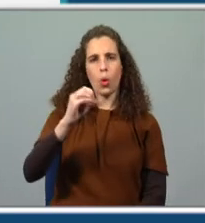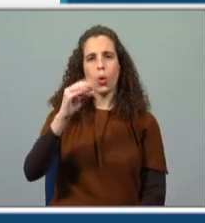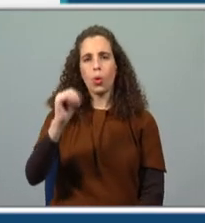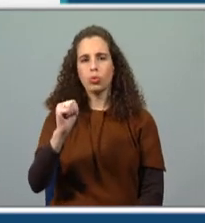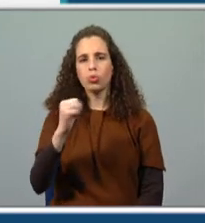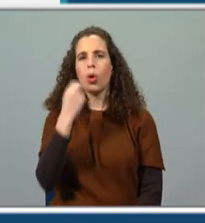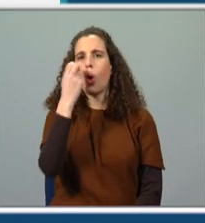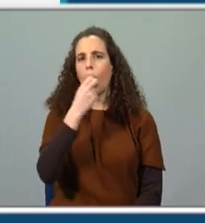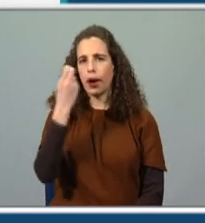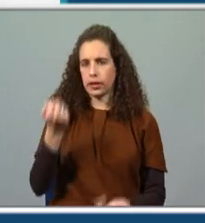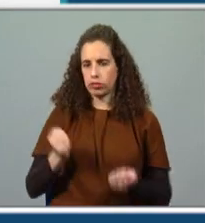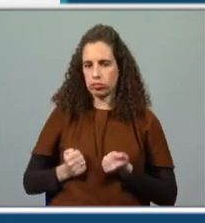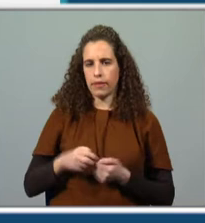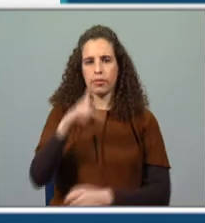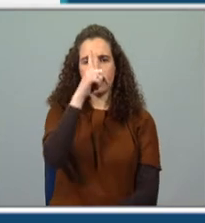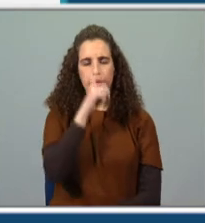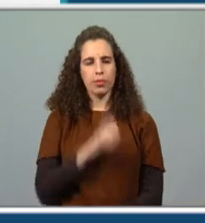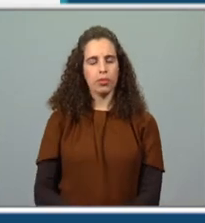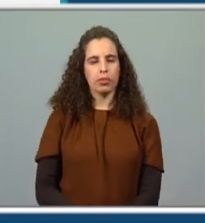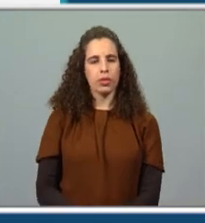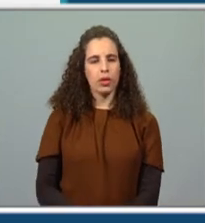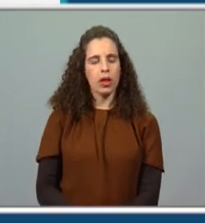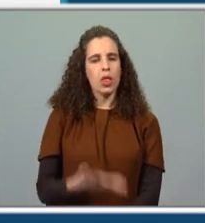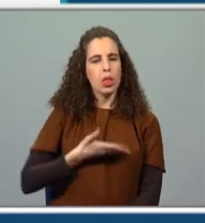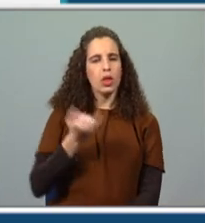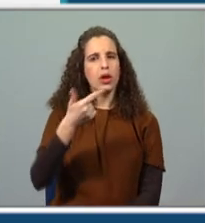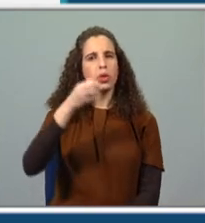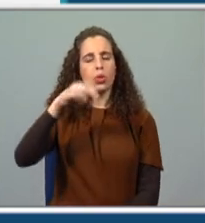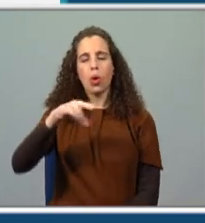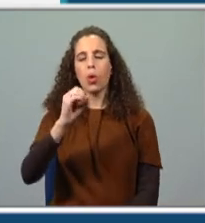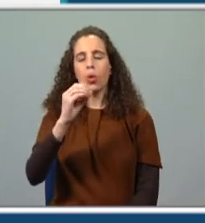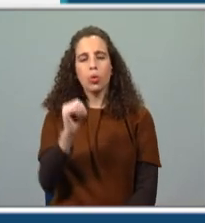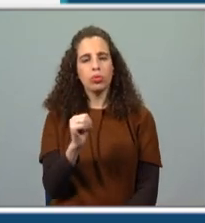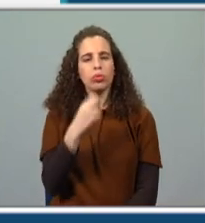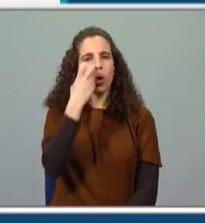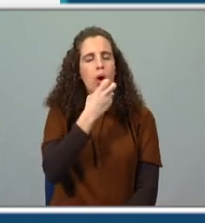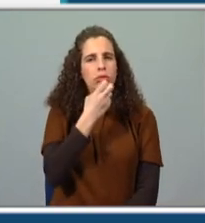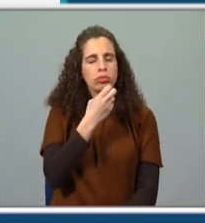estamos então aqui Recordar Quais são os nossos ditongos orais que já trabalhamos 然後我們在這裡記住什麼是我們已經使用過的口語雙元音